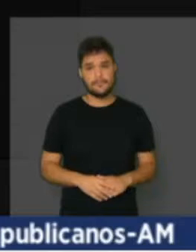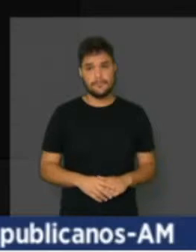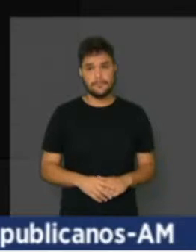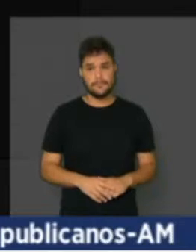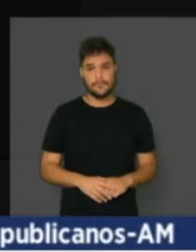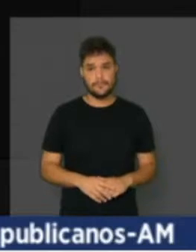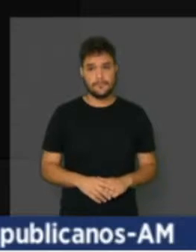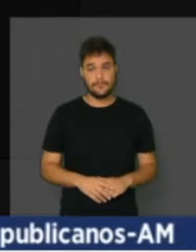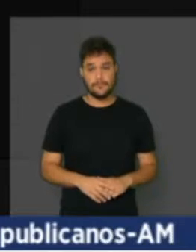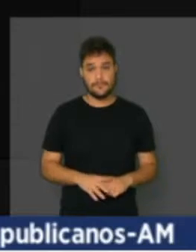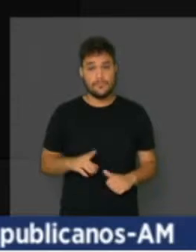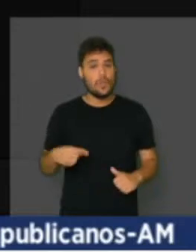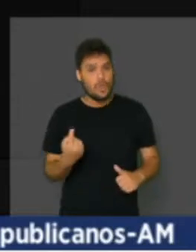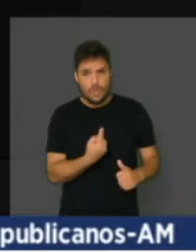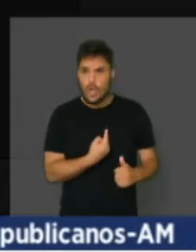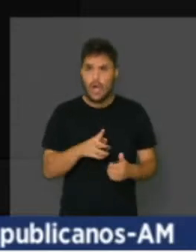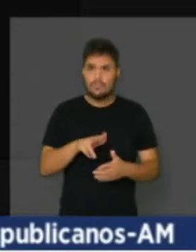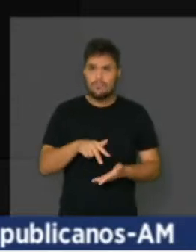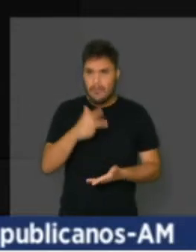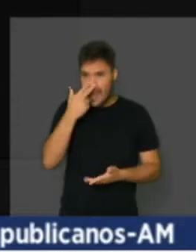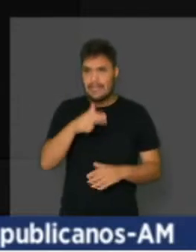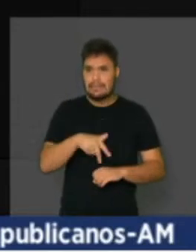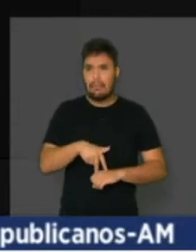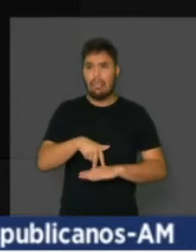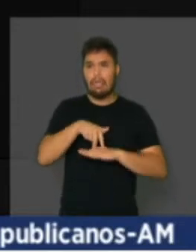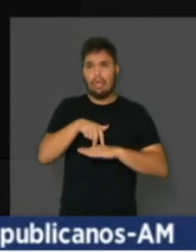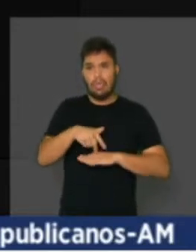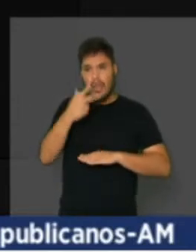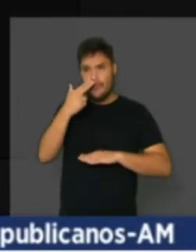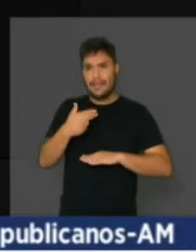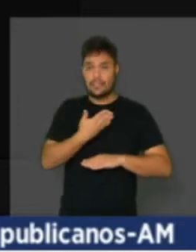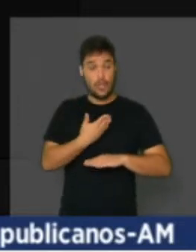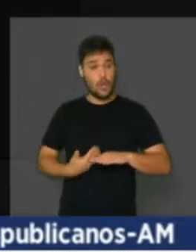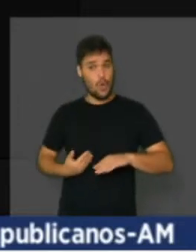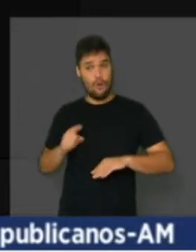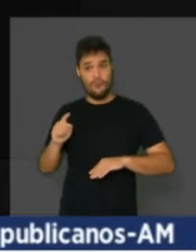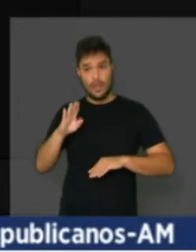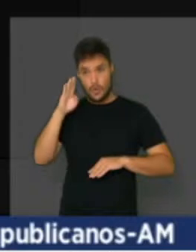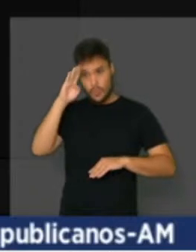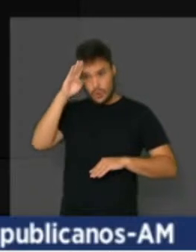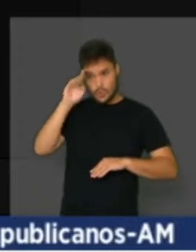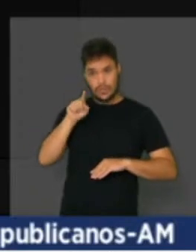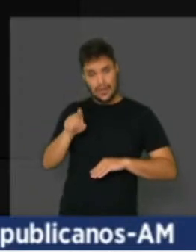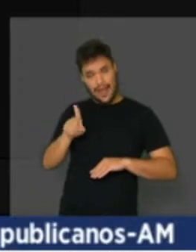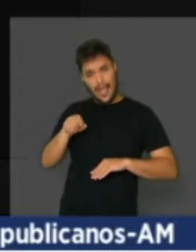MUITO DIFERENTE. PARA CONTAR COMO SE O GOVERNO BOLSONARO FOSSE RESPONSÁVEL POR TODA A MISÉRIA DO NOSSO PAÍS, ISSO É UMA GRANDE MENTIRA. O RESPONSÁVEL POR TER QUEBRADO